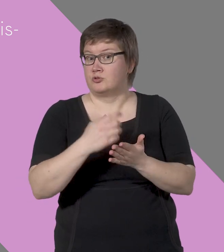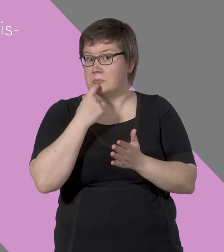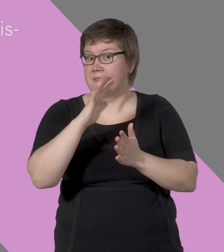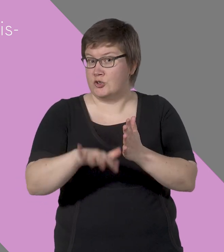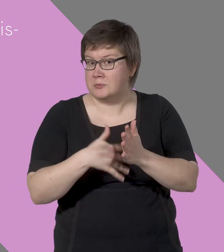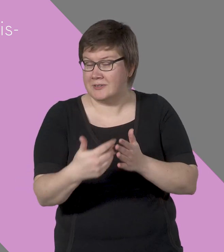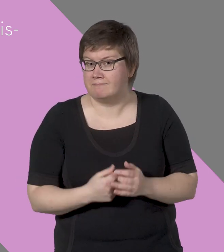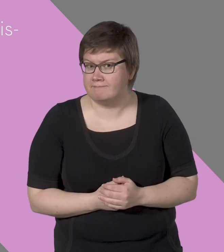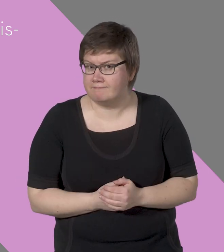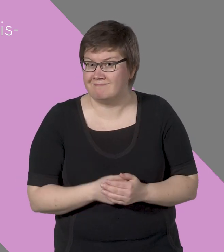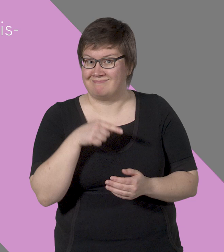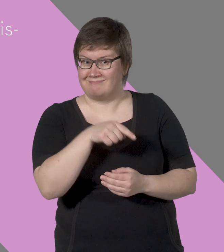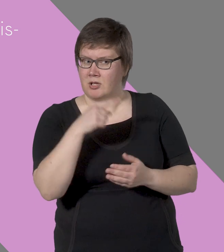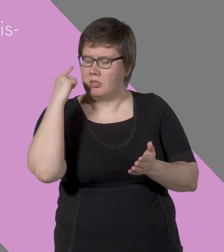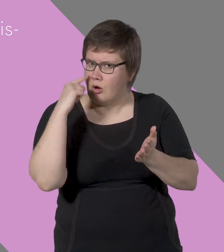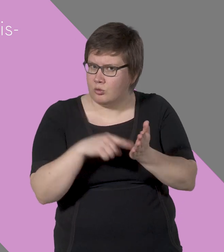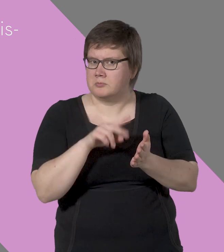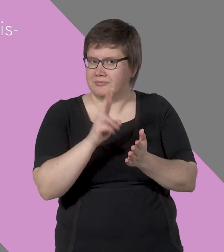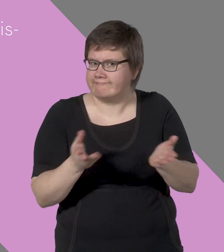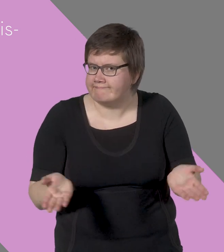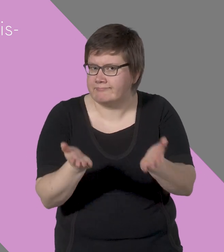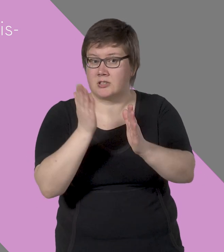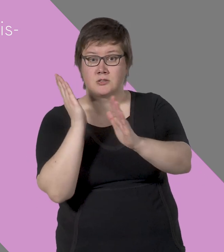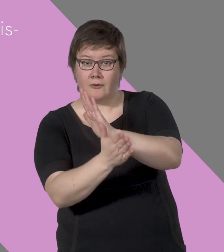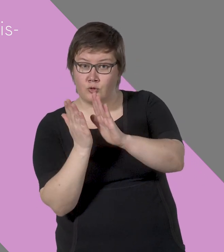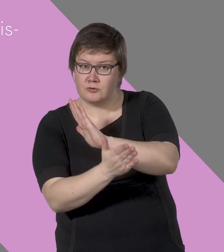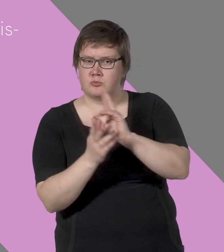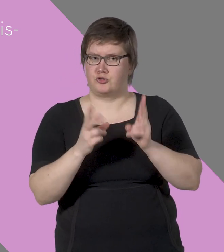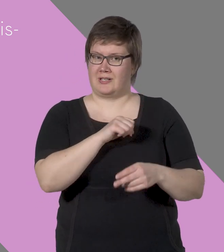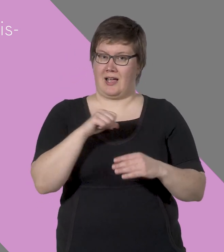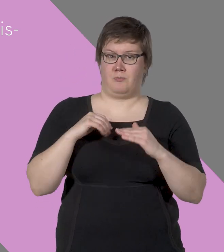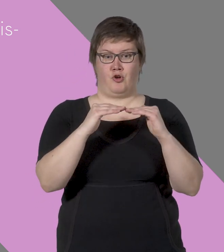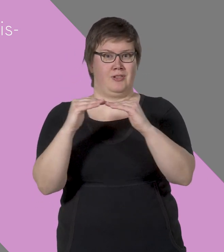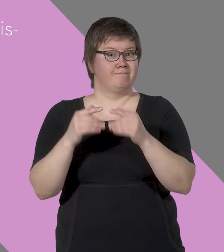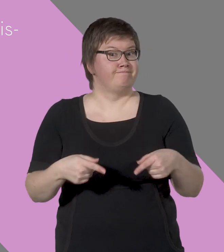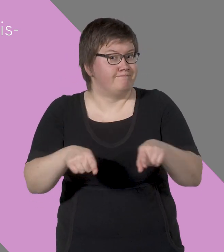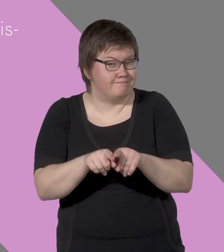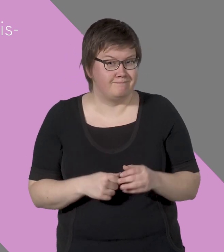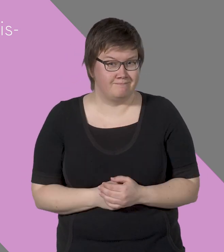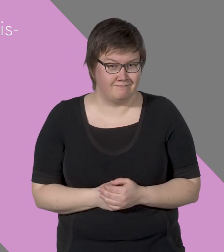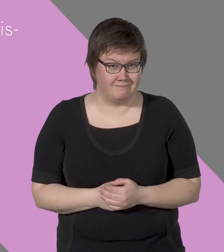suomalaiselle viittomakielelle, ja näin ollen edistänyt saavutettavuutta - sekä demokratian toteutumista.